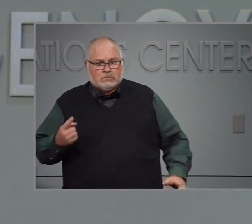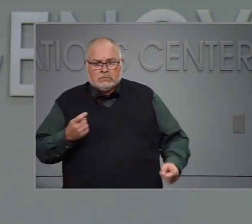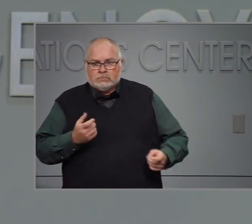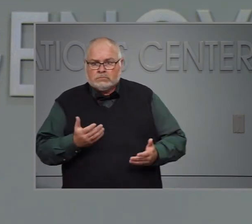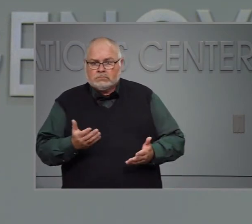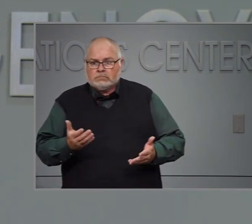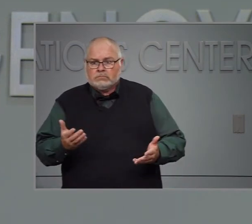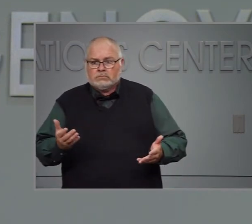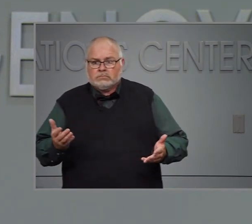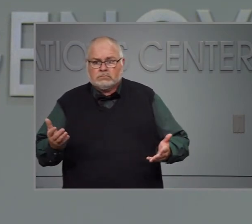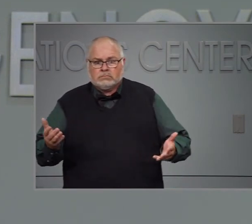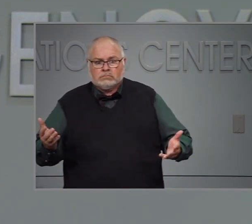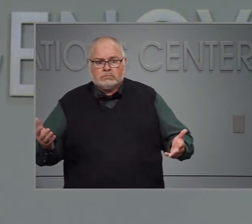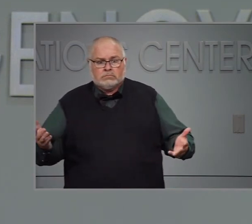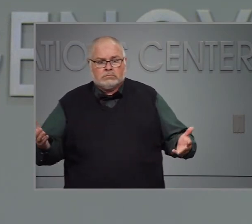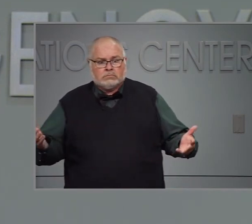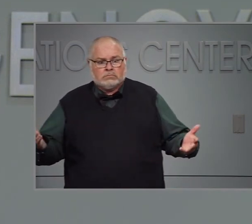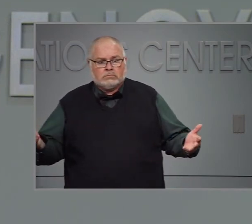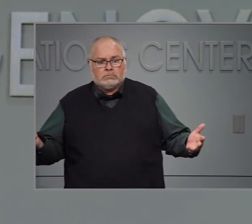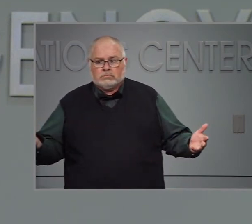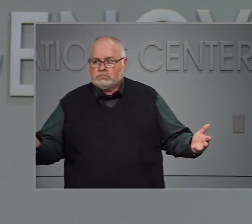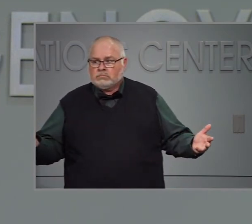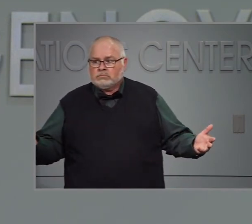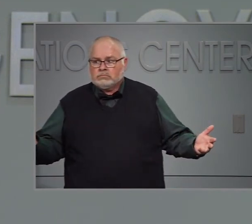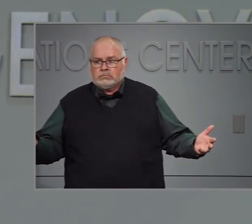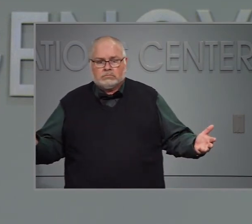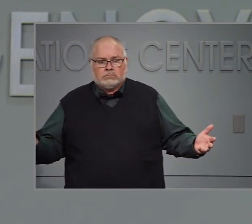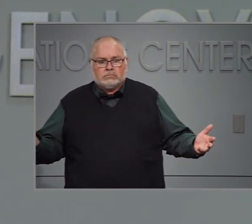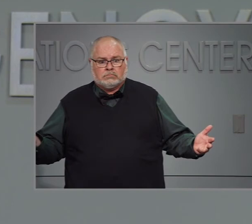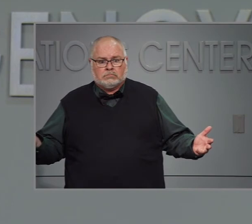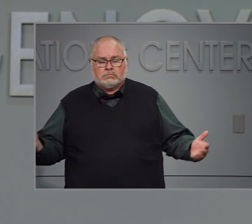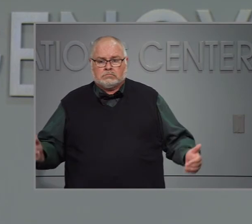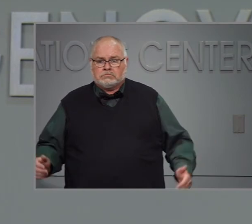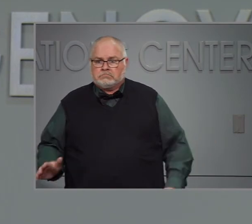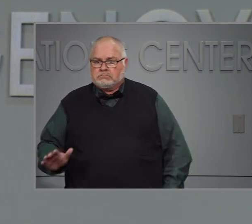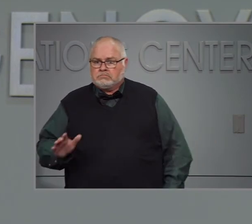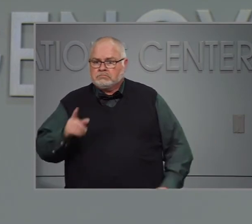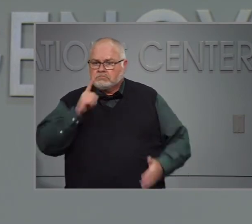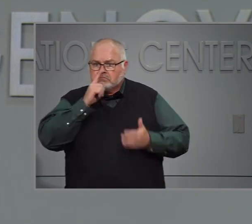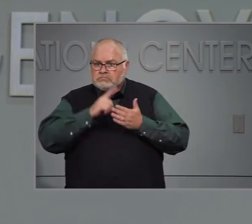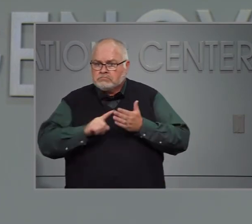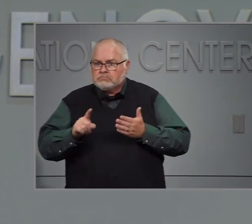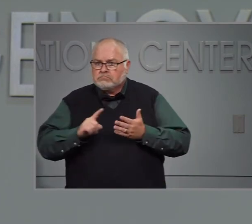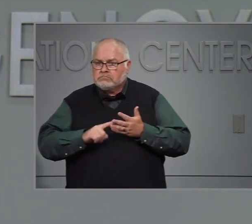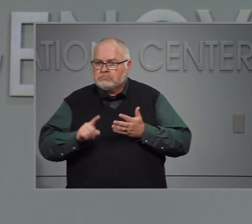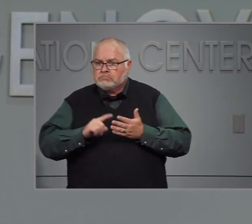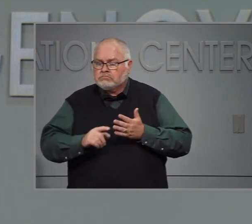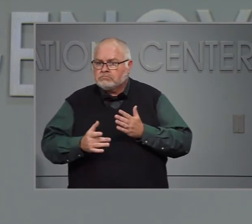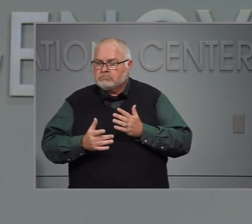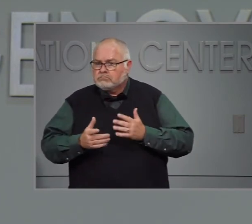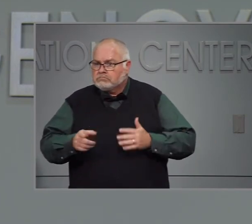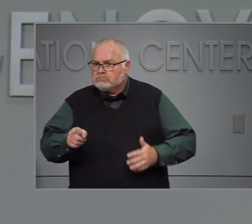Siempre. Y el con la pregunta es.